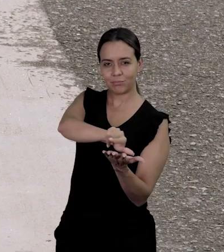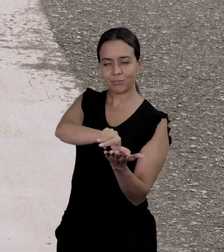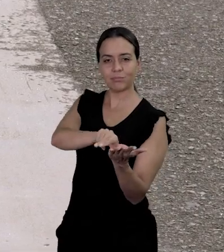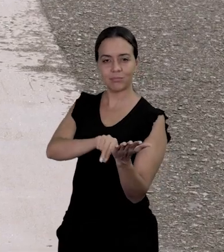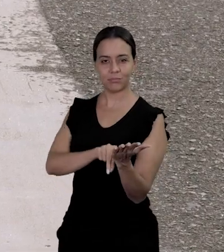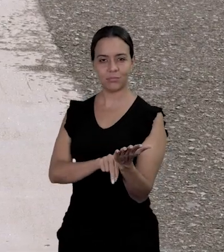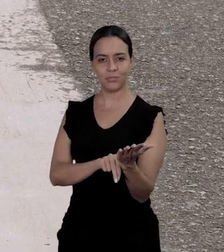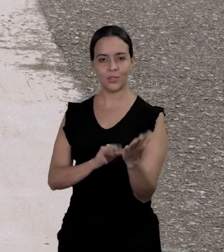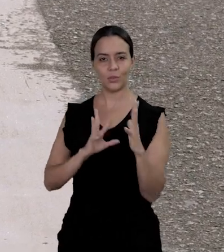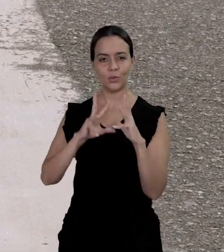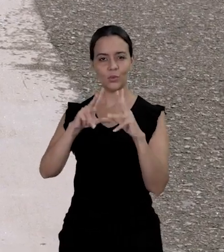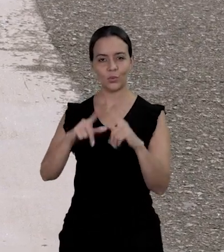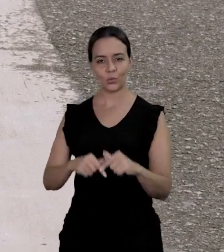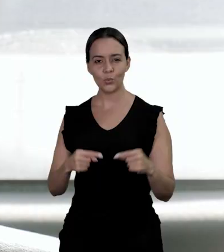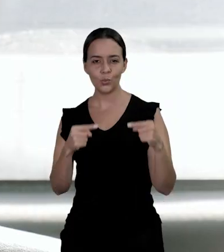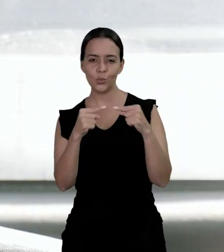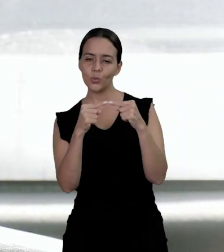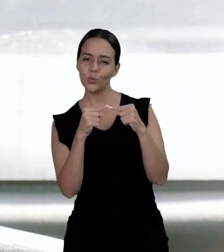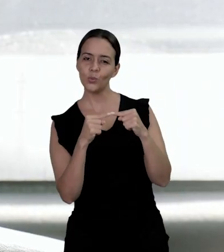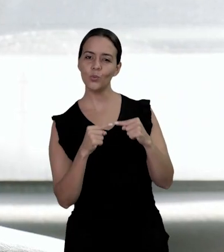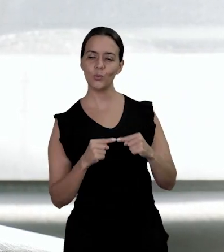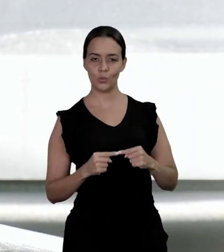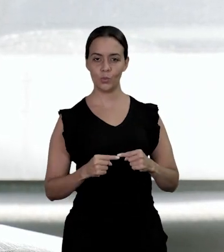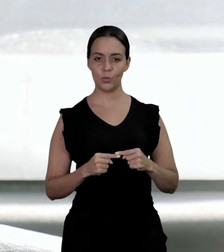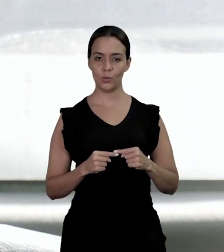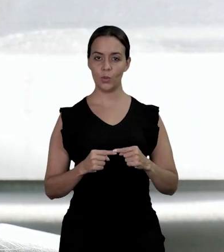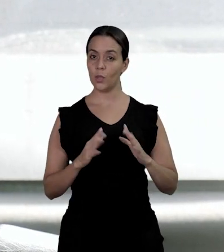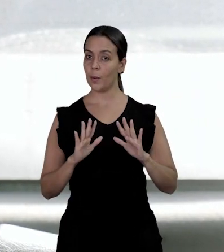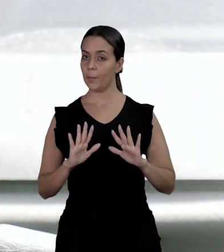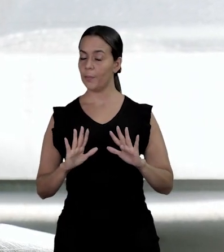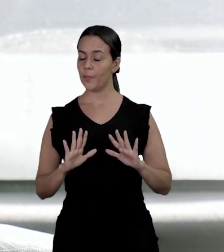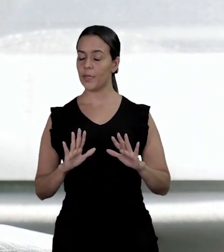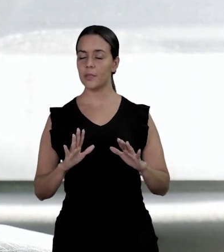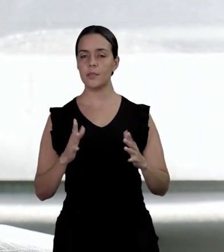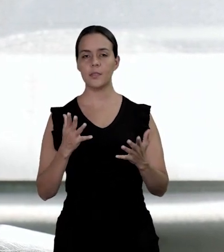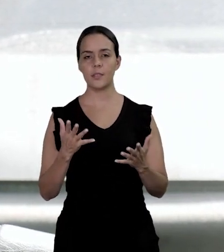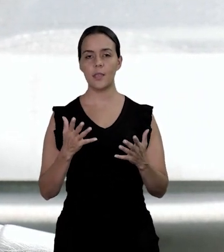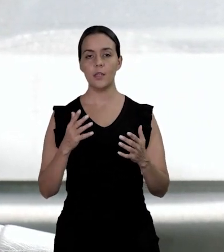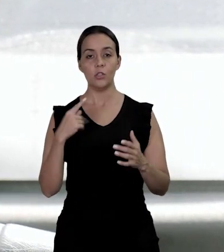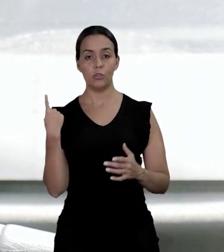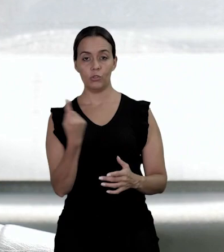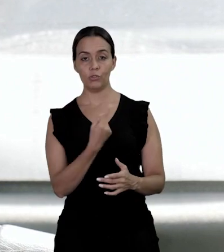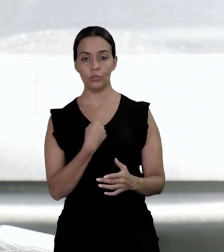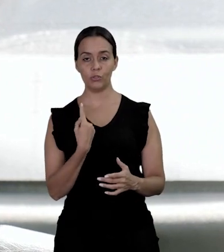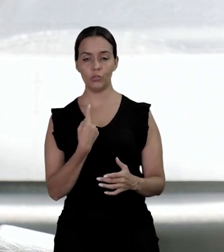de multidisciplinaridade, de indisciplinaridade, porque acho que o que a gente faz, nesse sentido, é uma indisciplina,